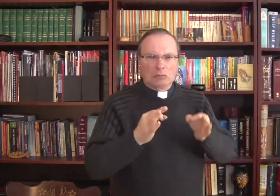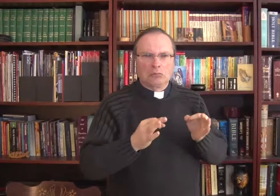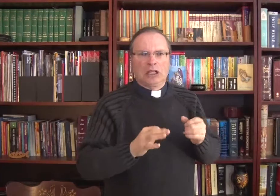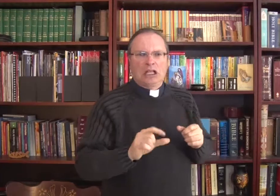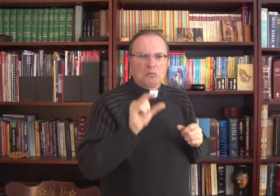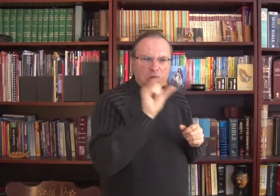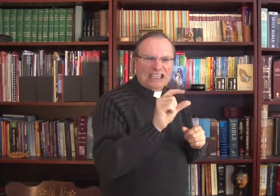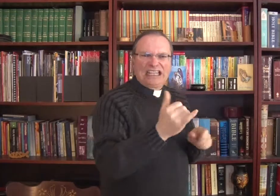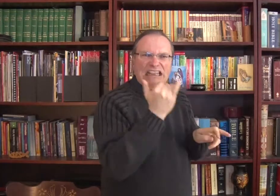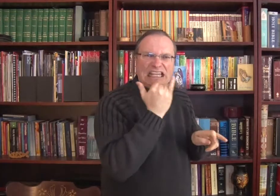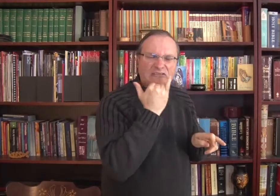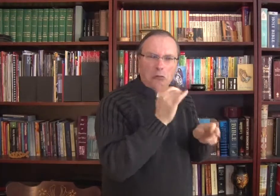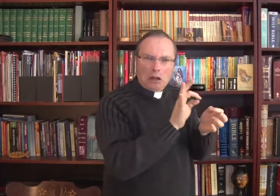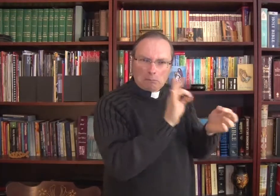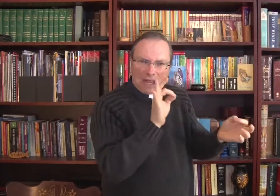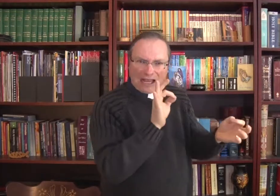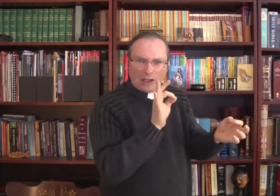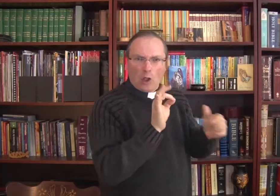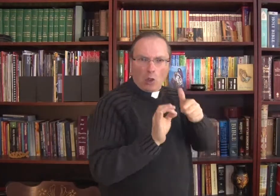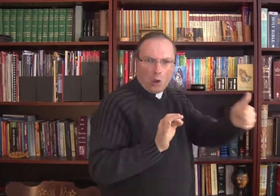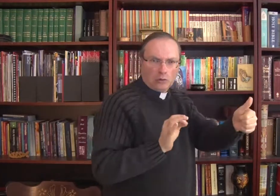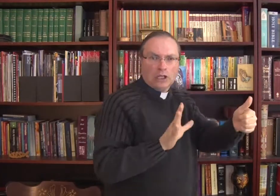les petits défauts (paille) de l’autre,